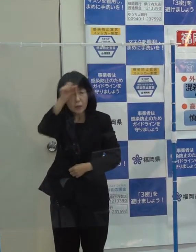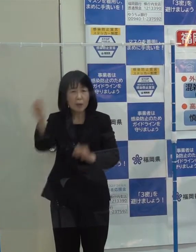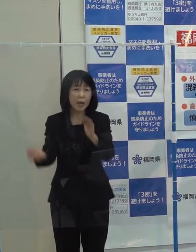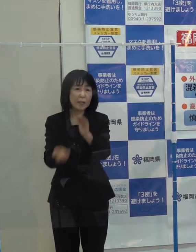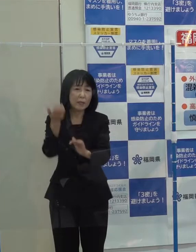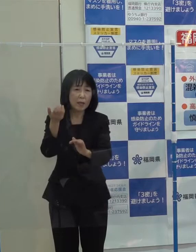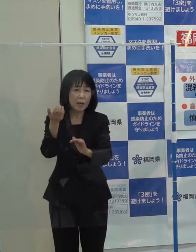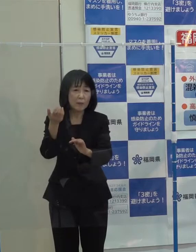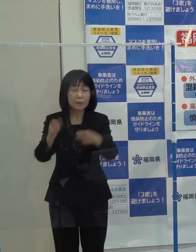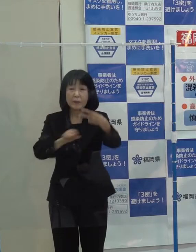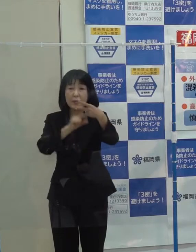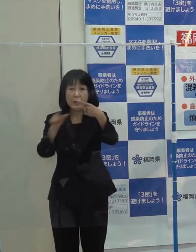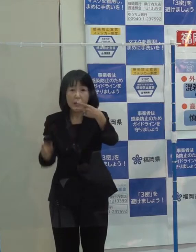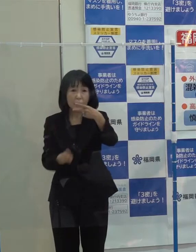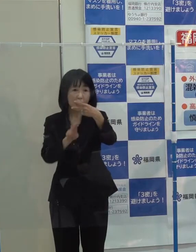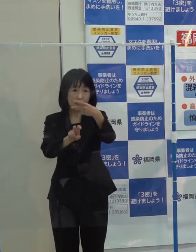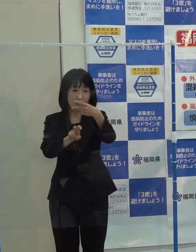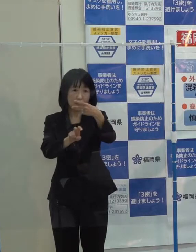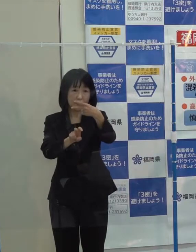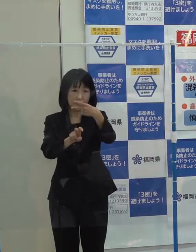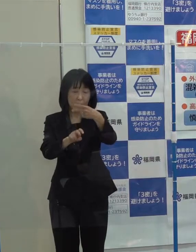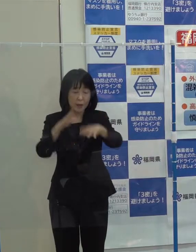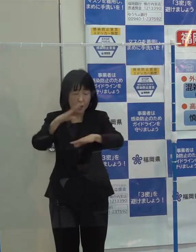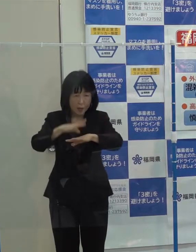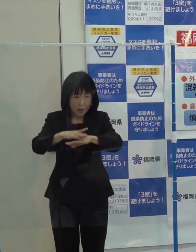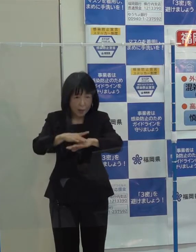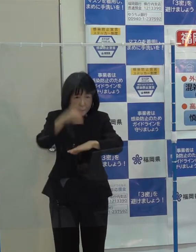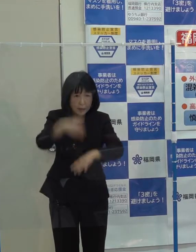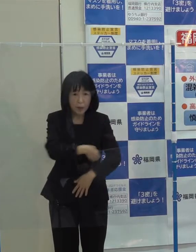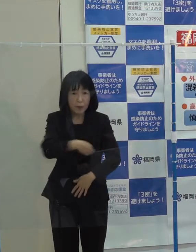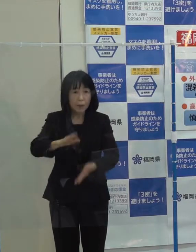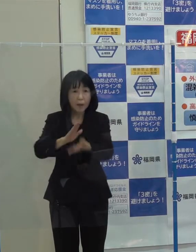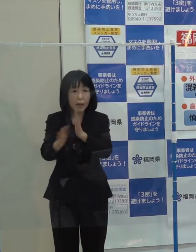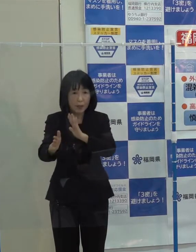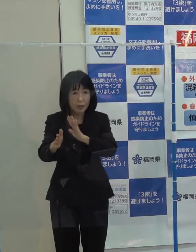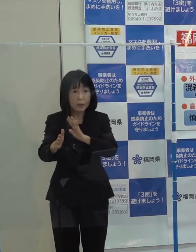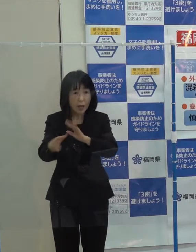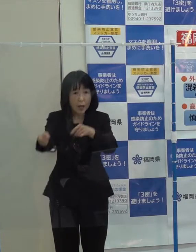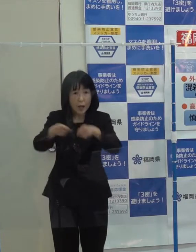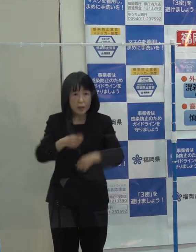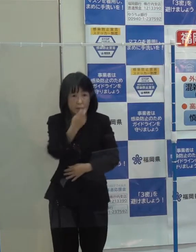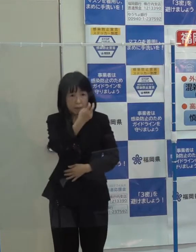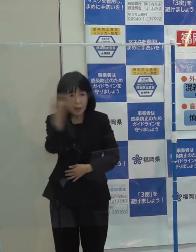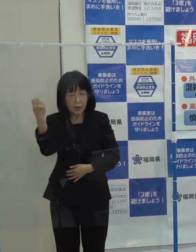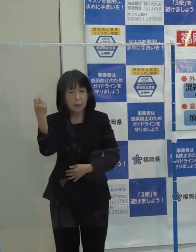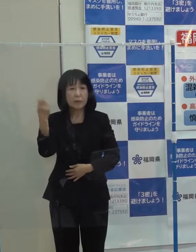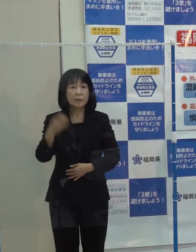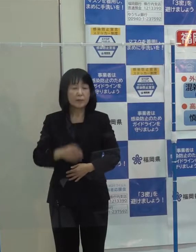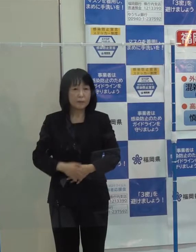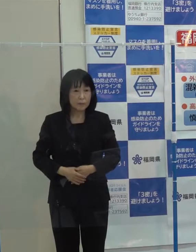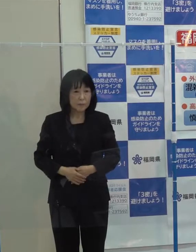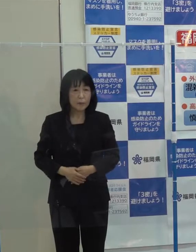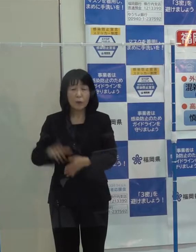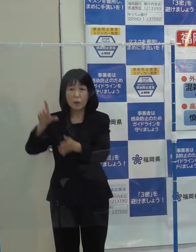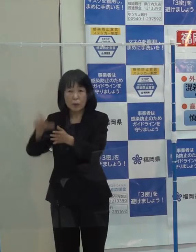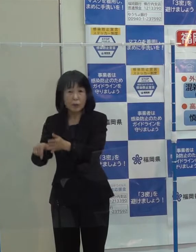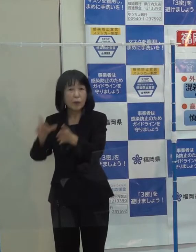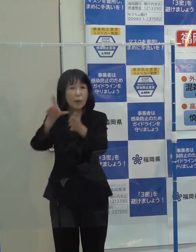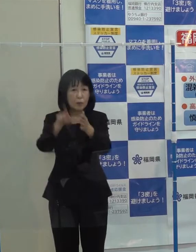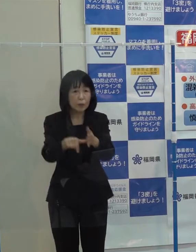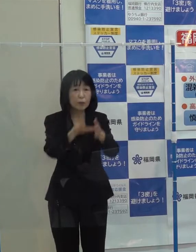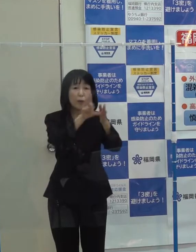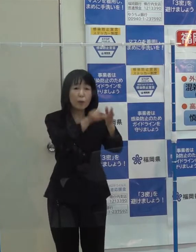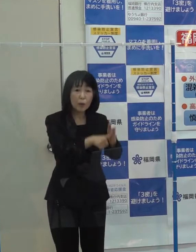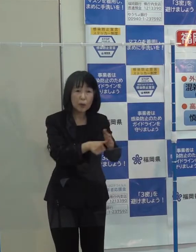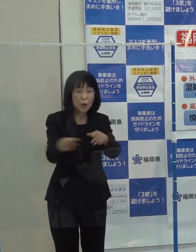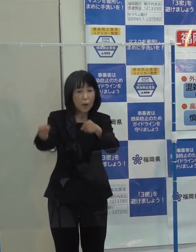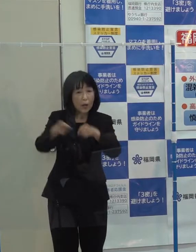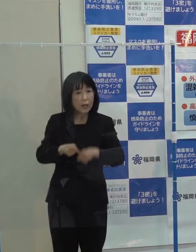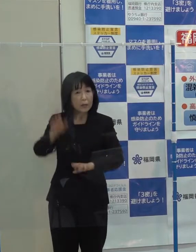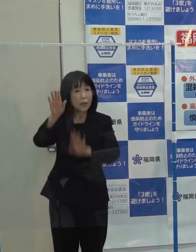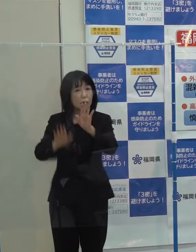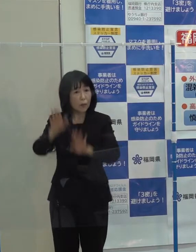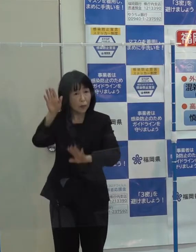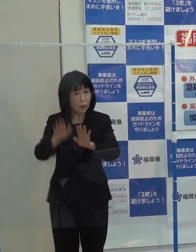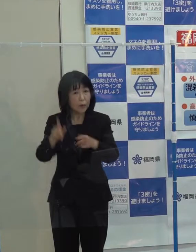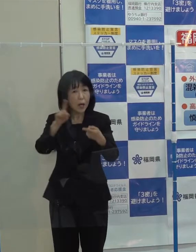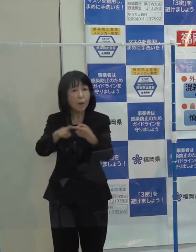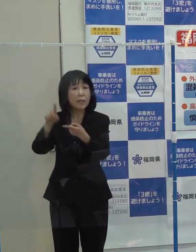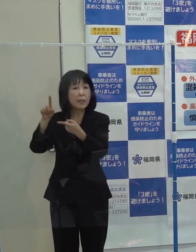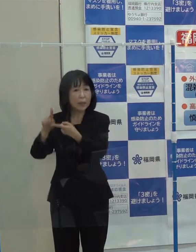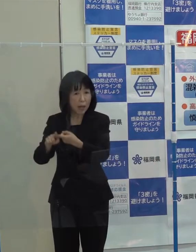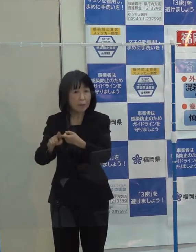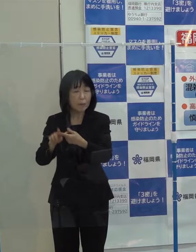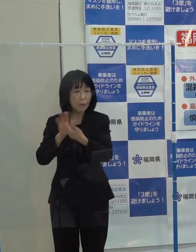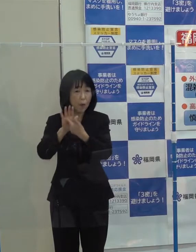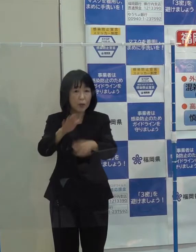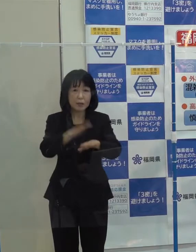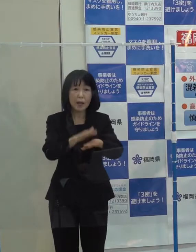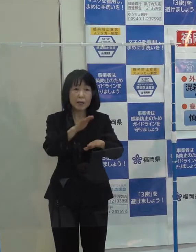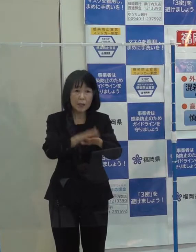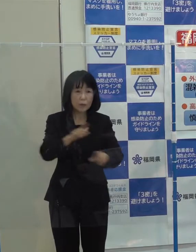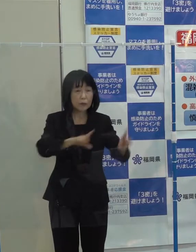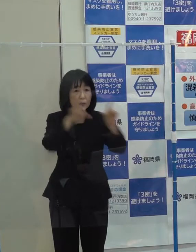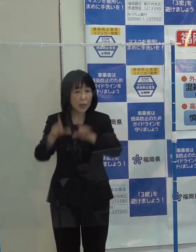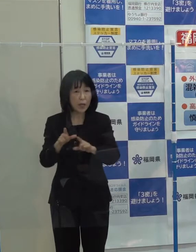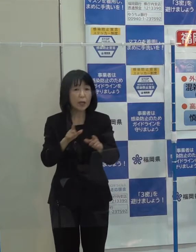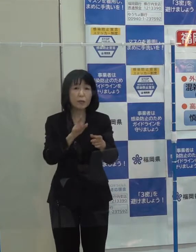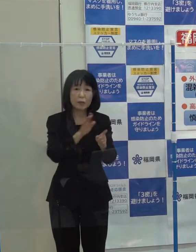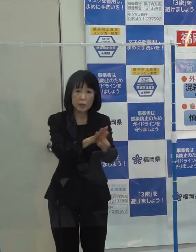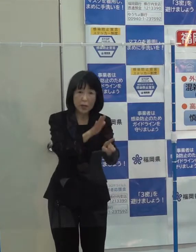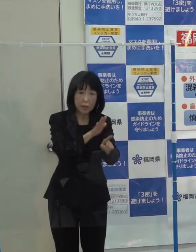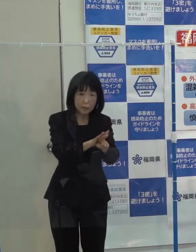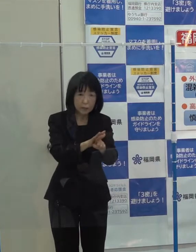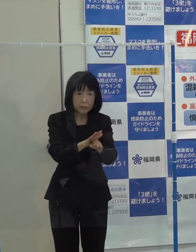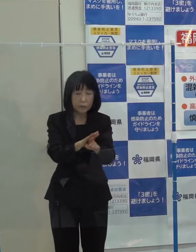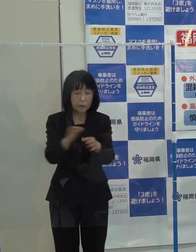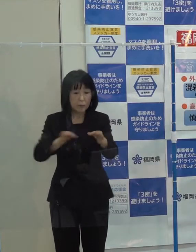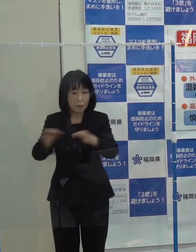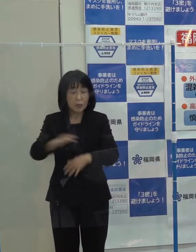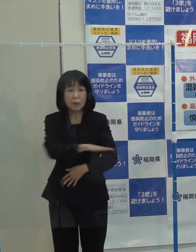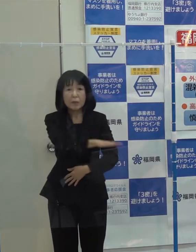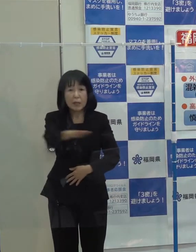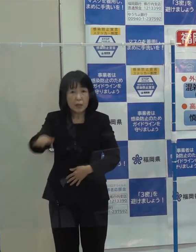２月２０日に 初めて当県で感染が確認され その時々の感染状況に応じた防止対策 生活の支援 そして事業者の支援を行ってきました